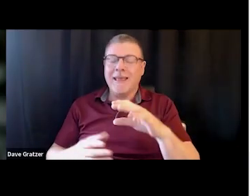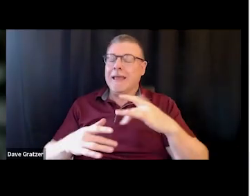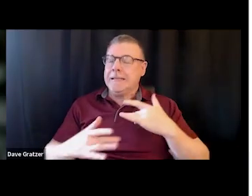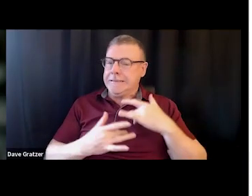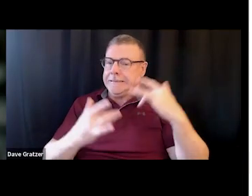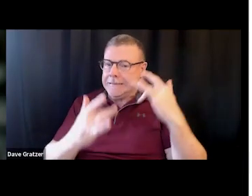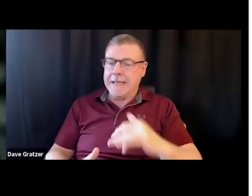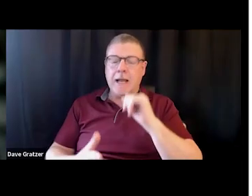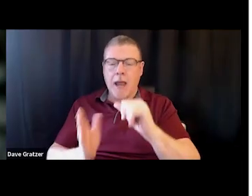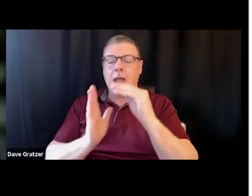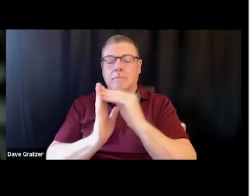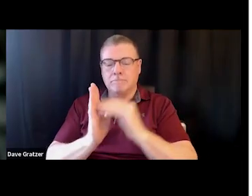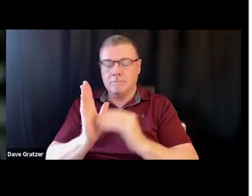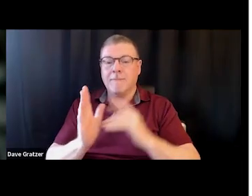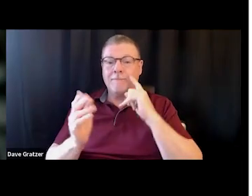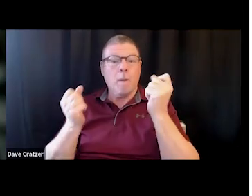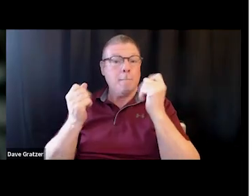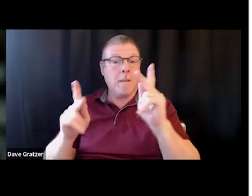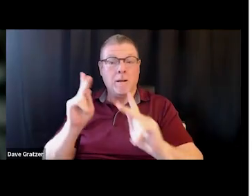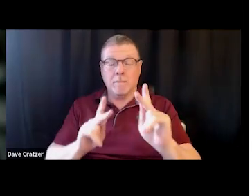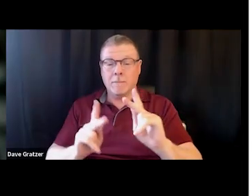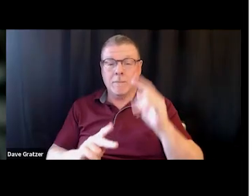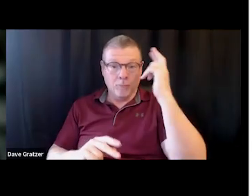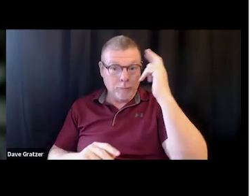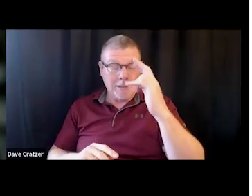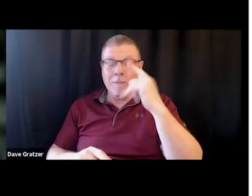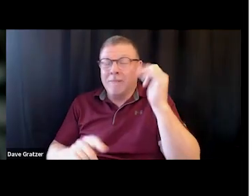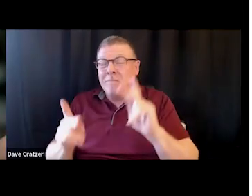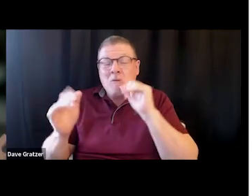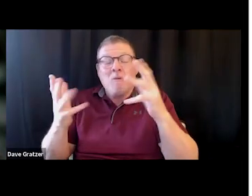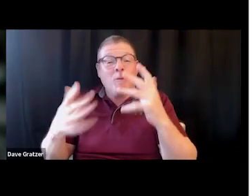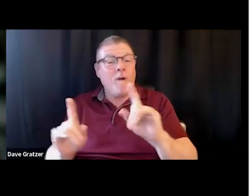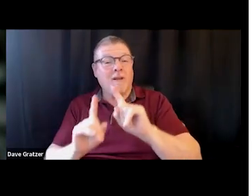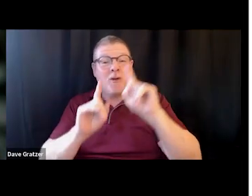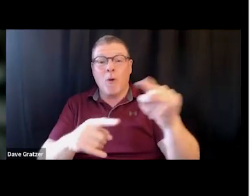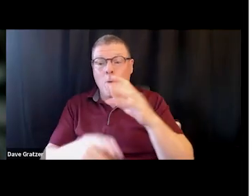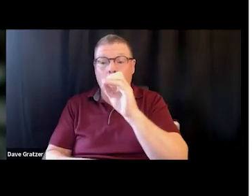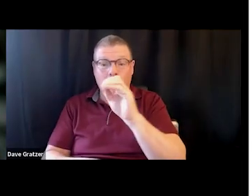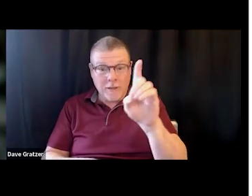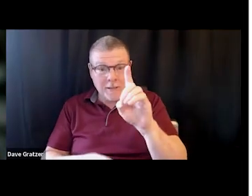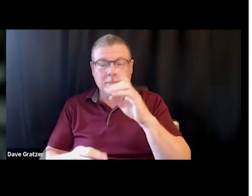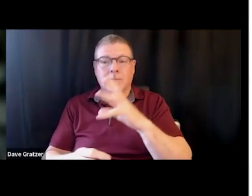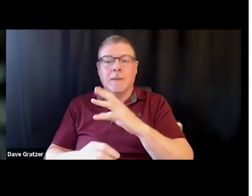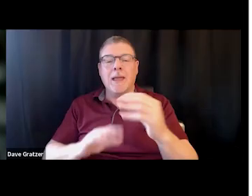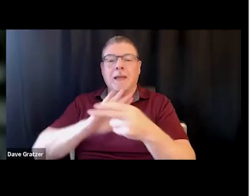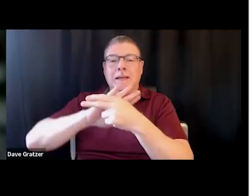por muchas razones. Las personas no quieren ir al hospital después de una sobredosis, por muchas razones relacionadas con el miedo y el estigma.